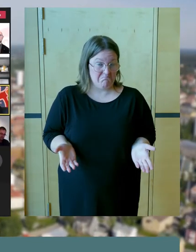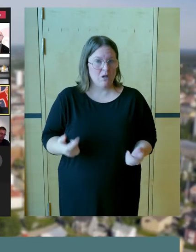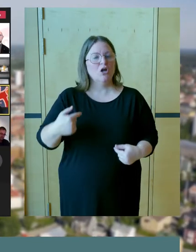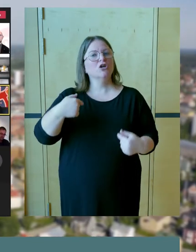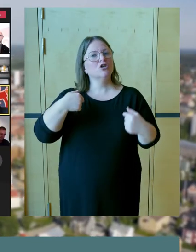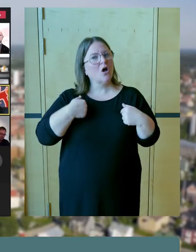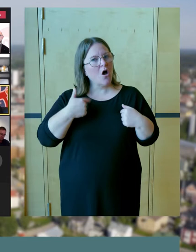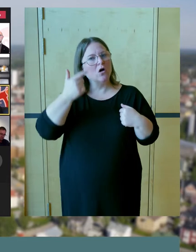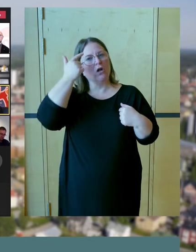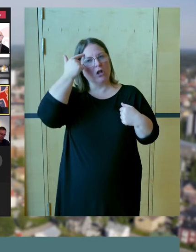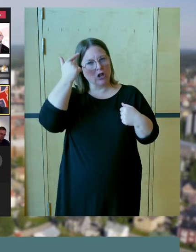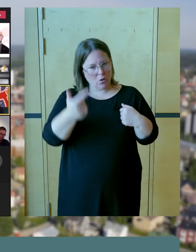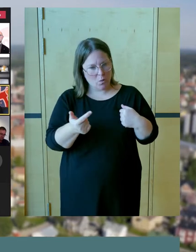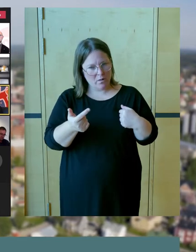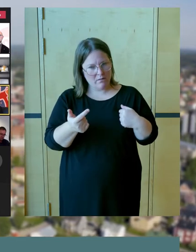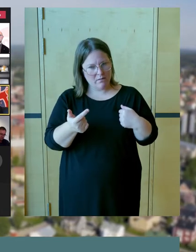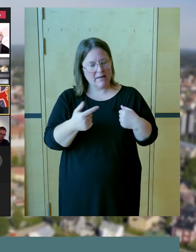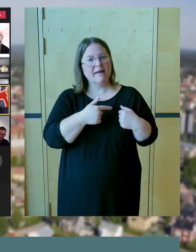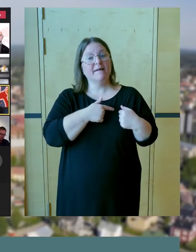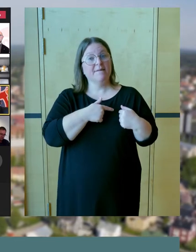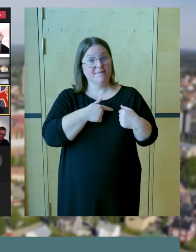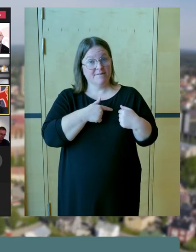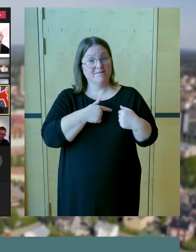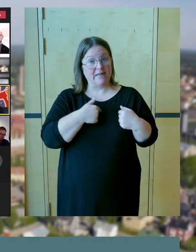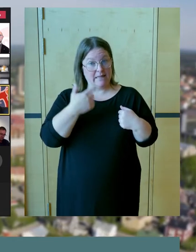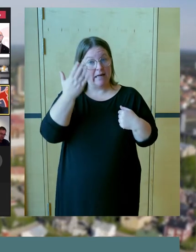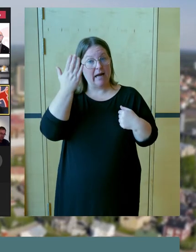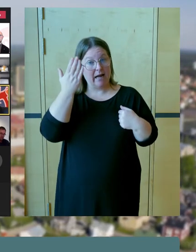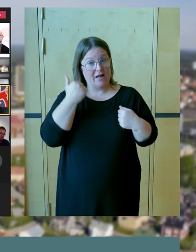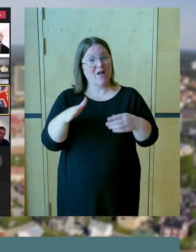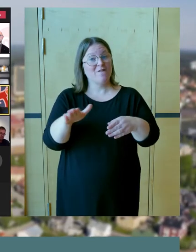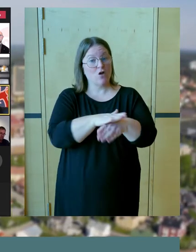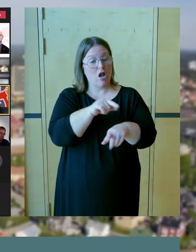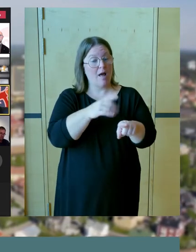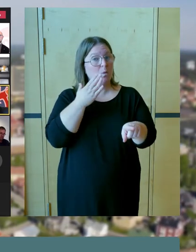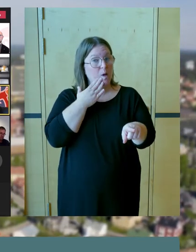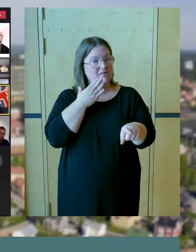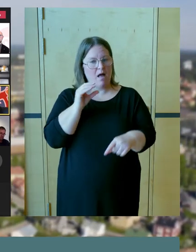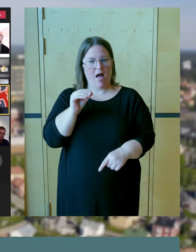Vi tillhör det här boendet för precis som Andreas löwenhöök vinet och så har vi boendeplats